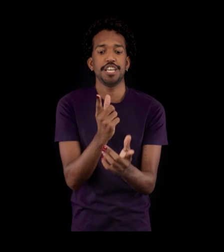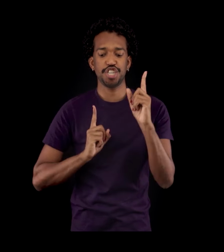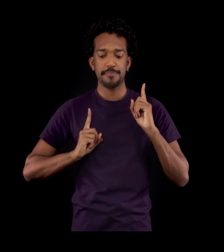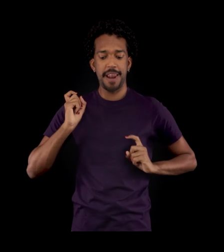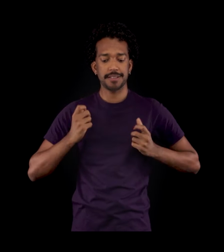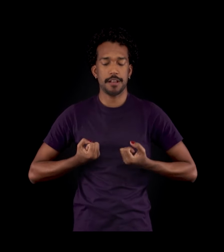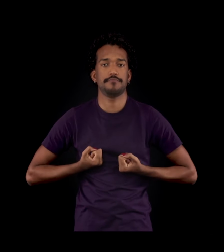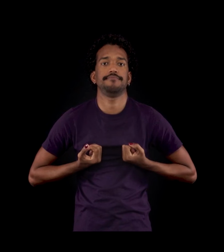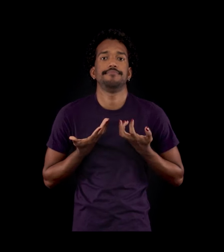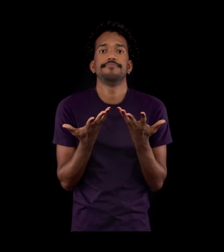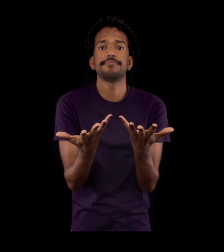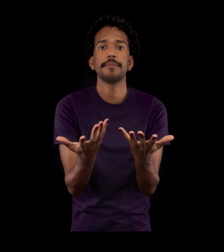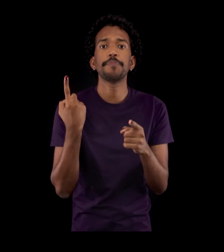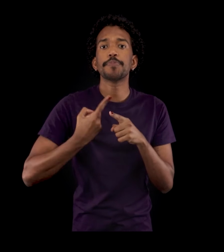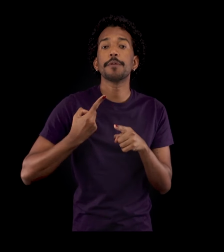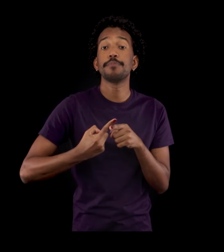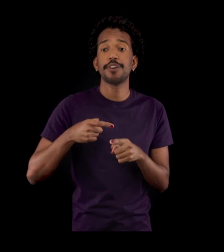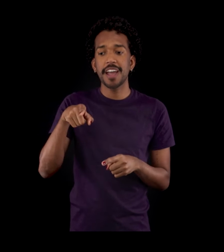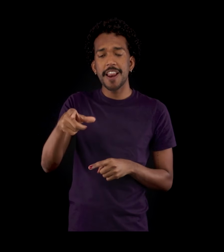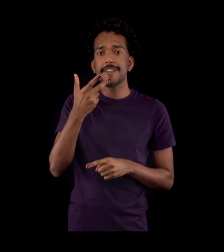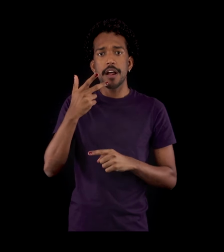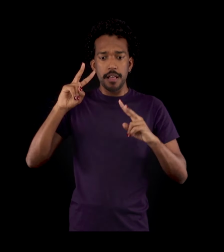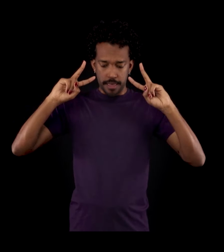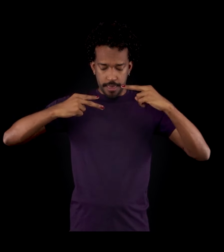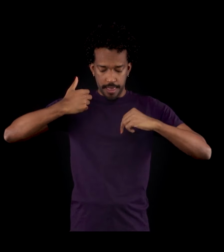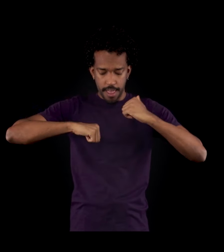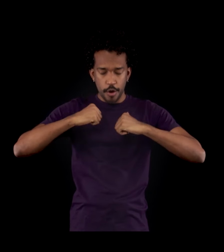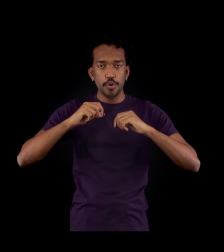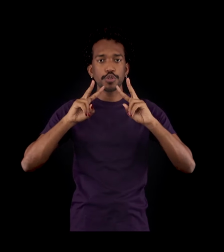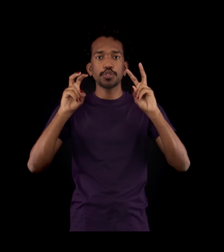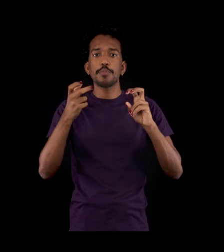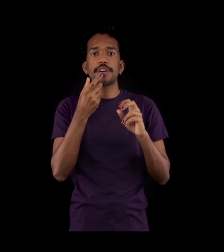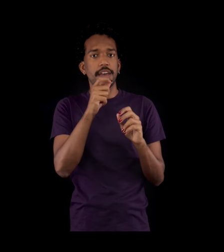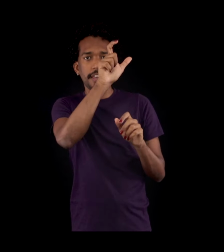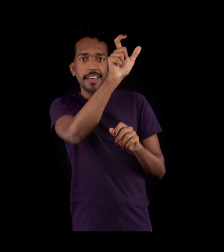Os meus alunos na graduação autoavaliavam com uma obra de arte,